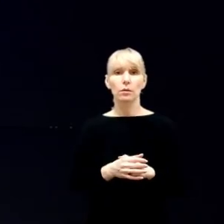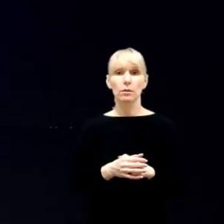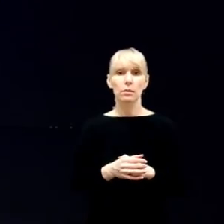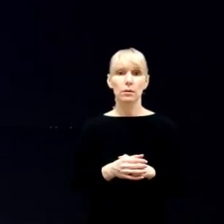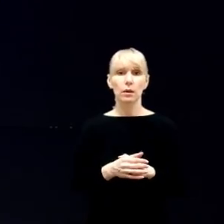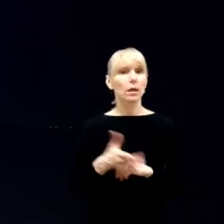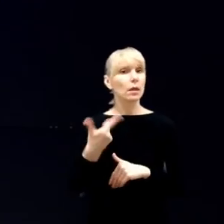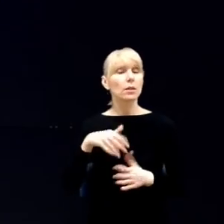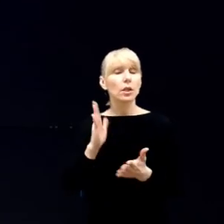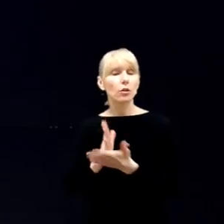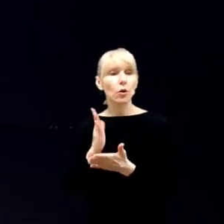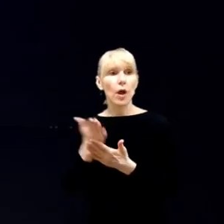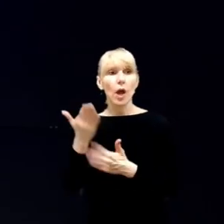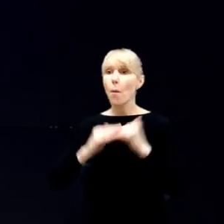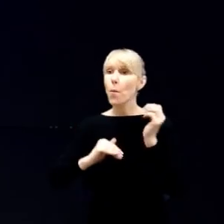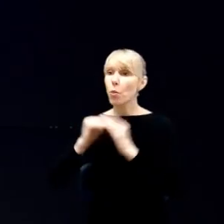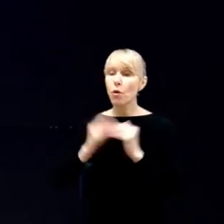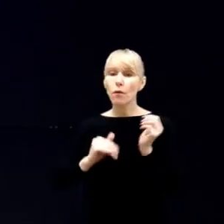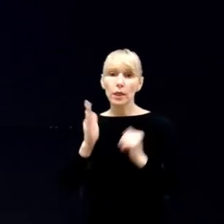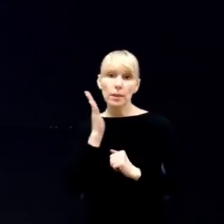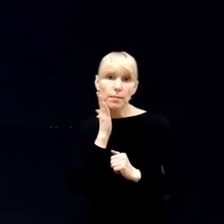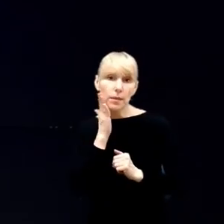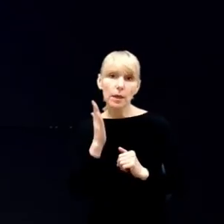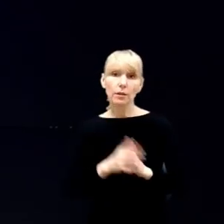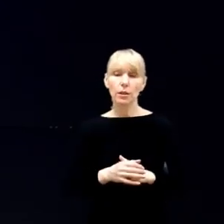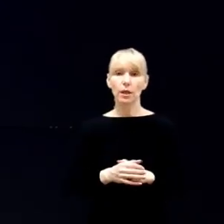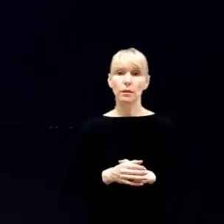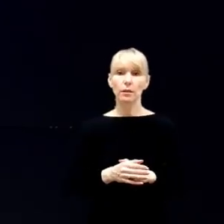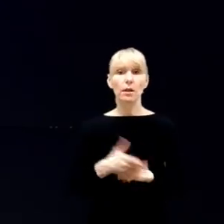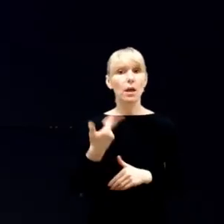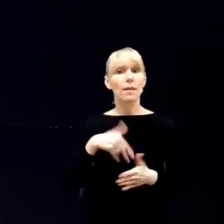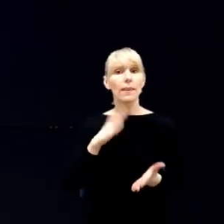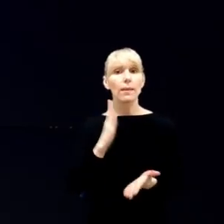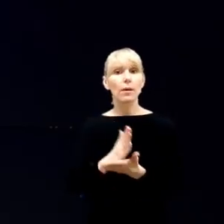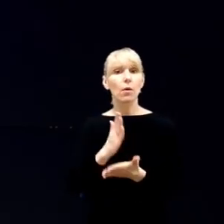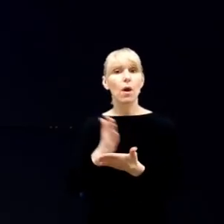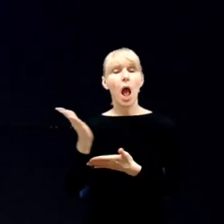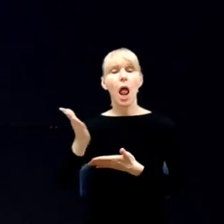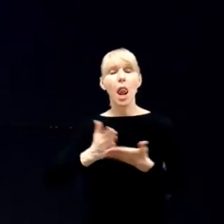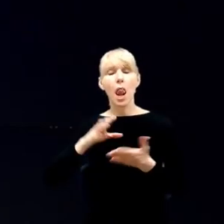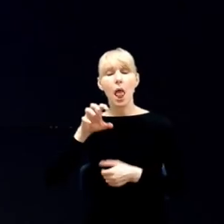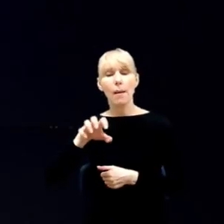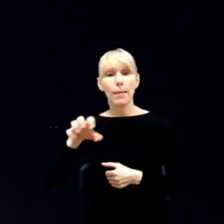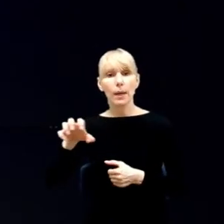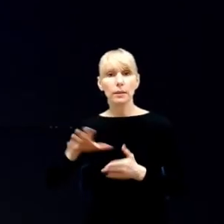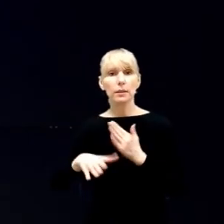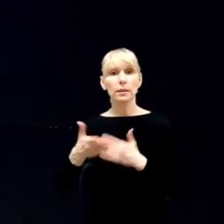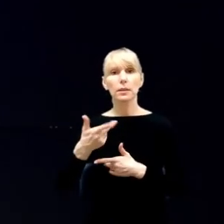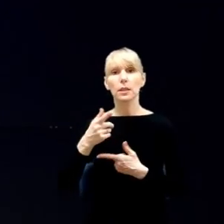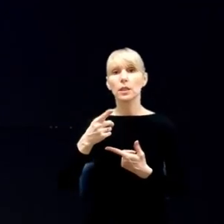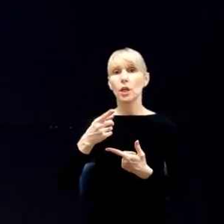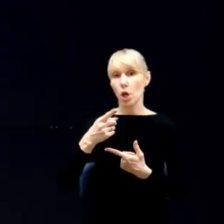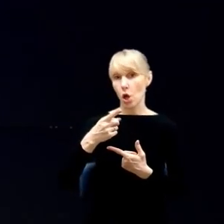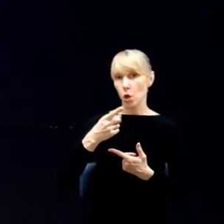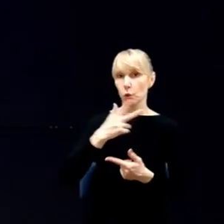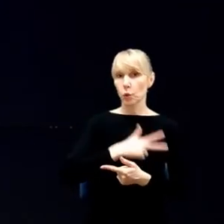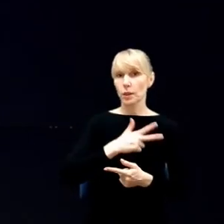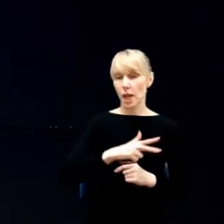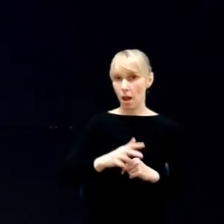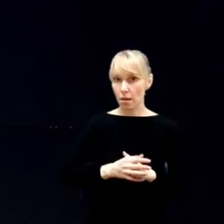Nie tylko jako element socjalny zaspokajania pewnych potrzeb społecznych. Ale przede wszystkim jako element prorozwojowy.